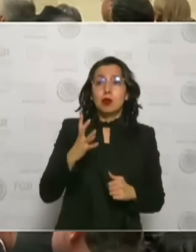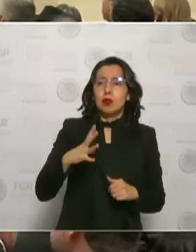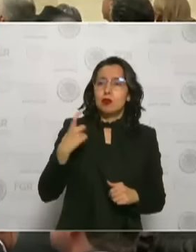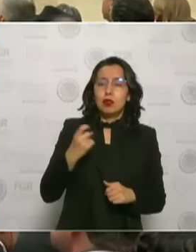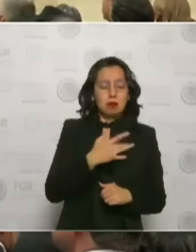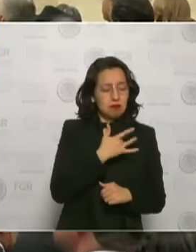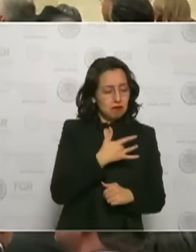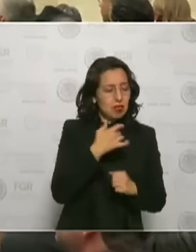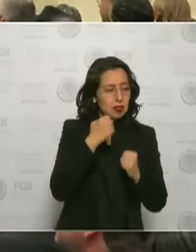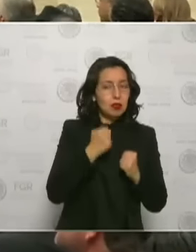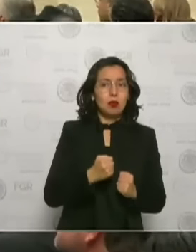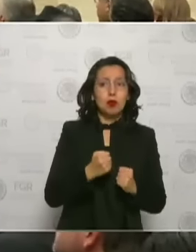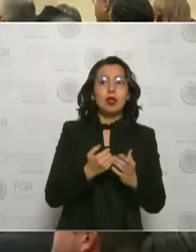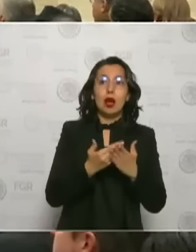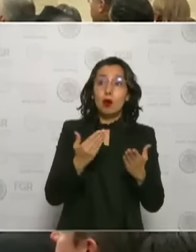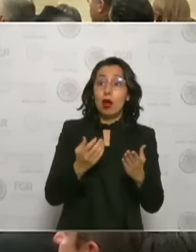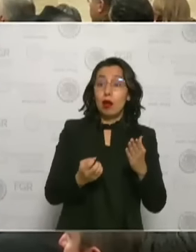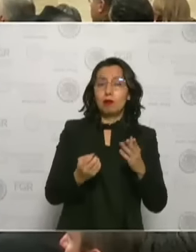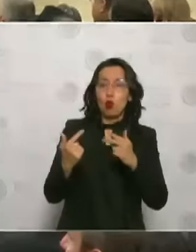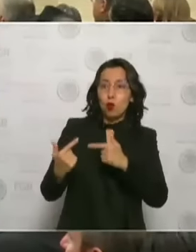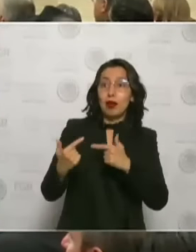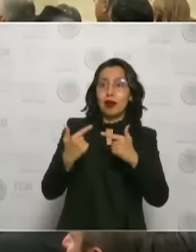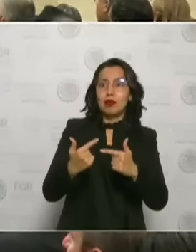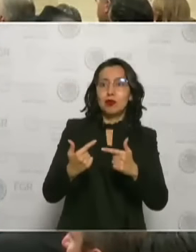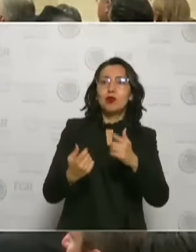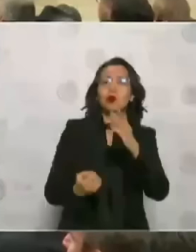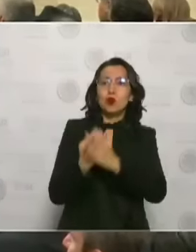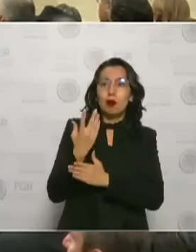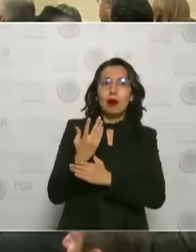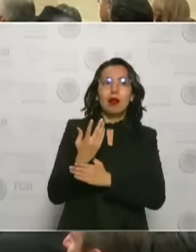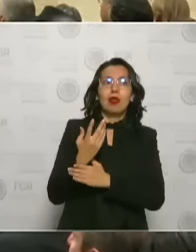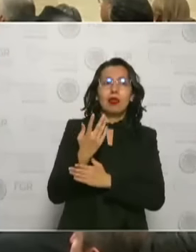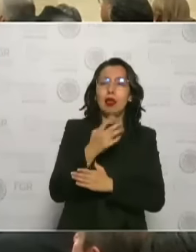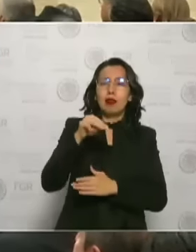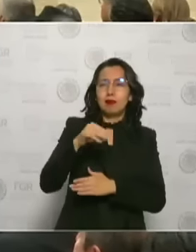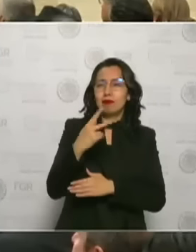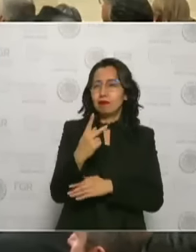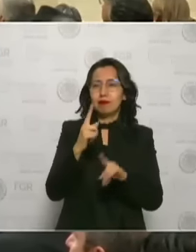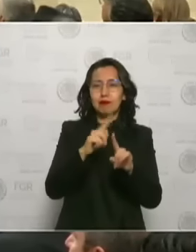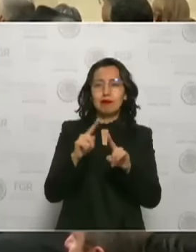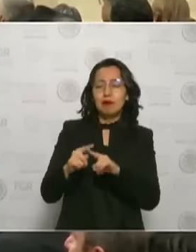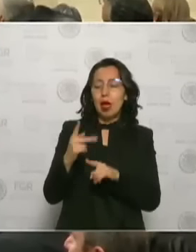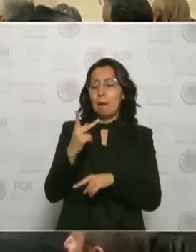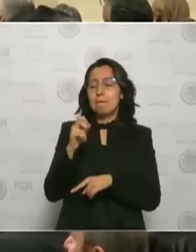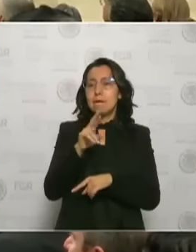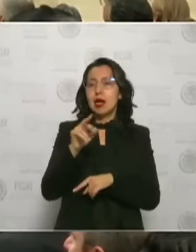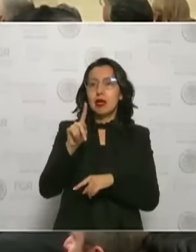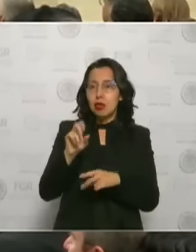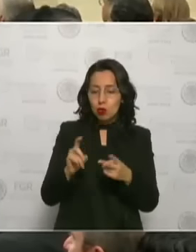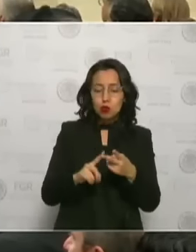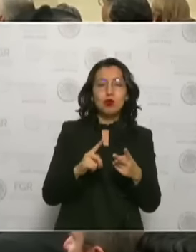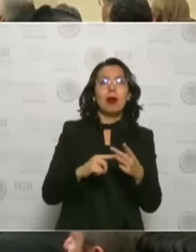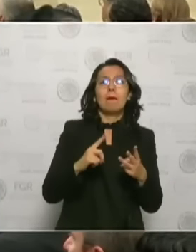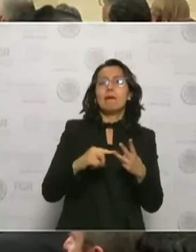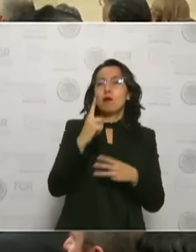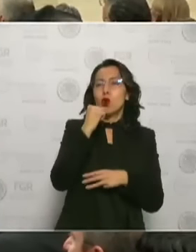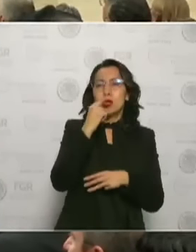surgirán las nuevas generaciones de ministerios públicos, peritos, policías ministeriales y